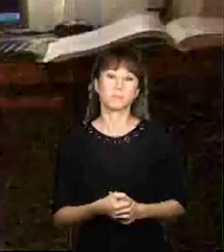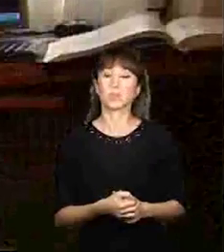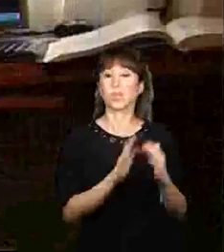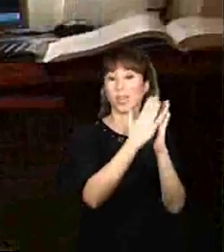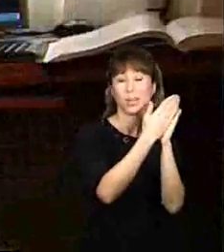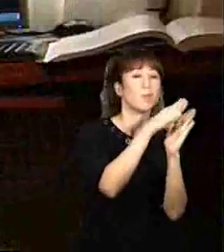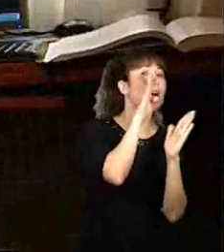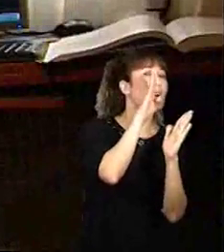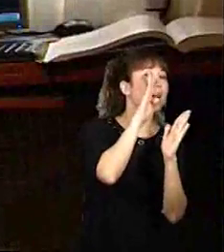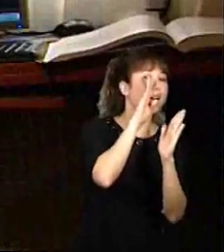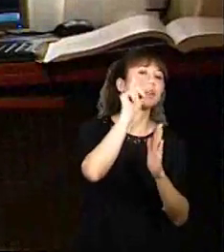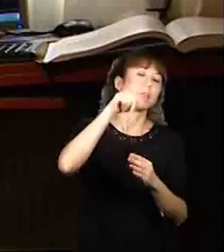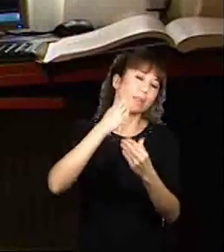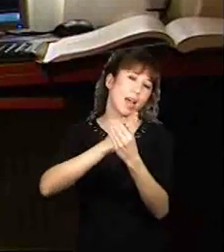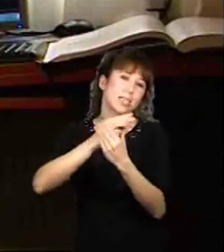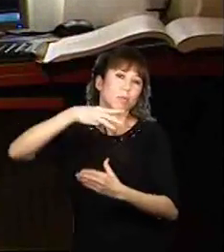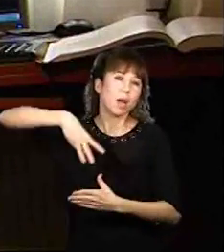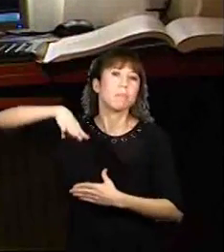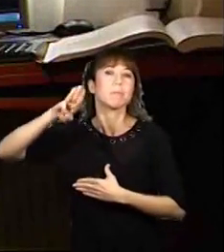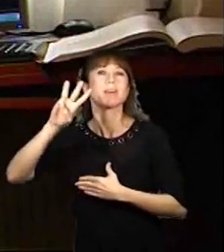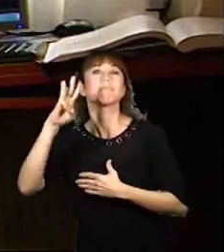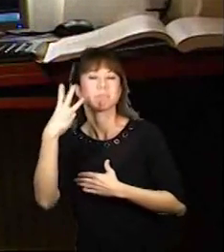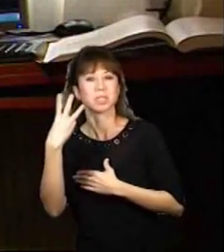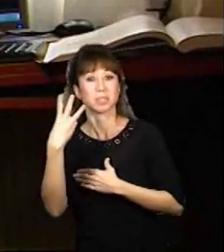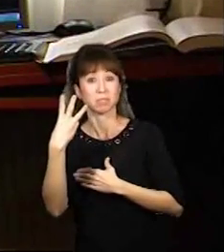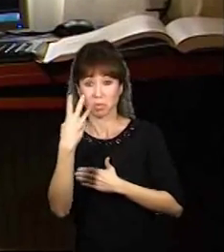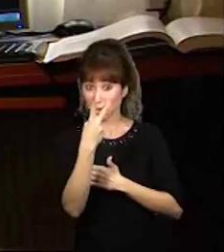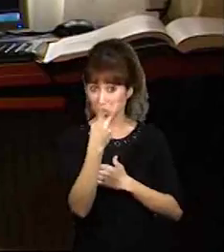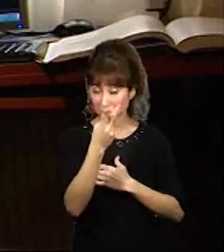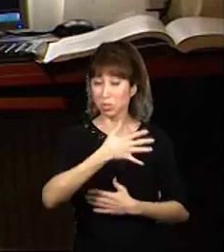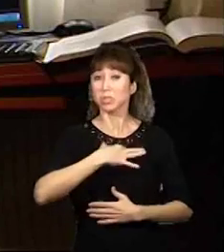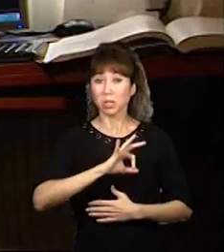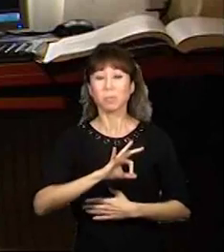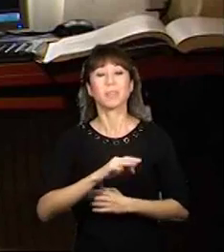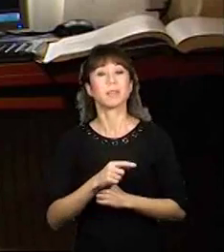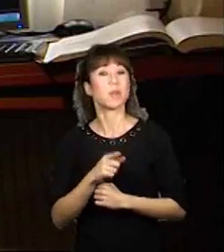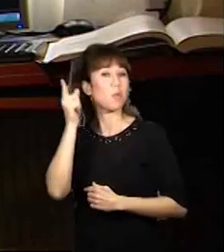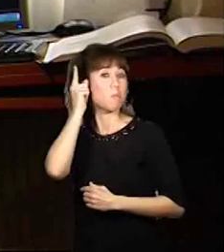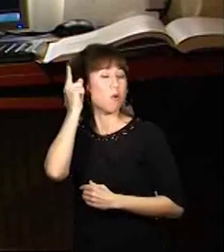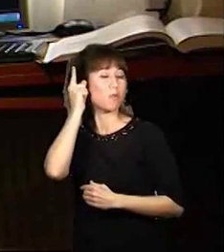(CARLOS) Tanto los libros DAISY como los archivos de MP3 que os he contado se pueden meter